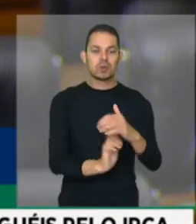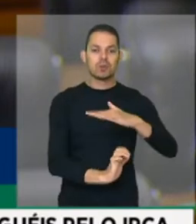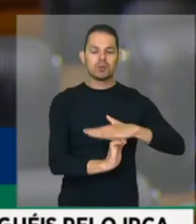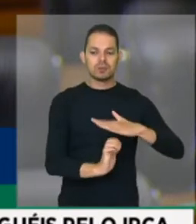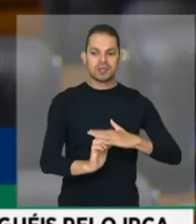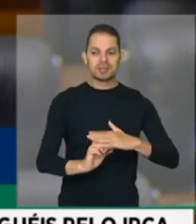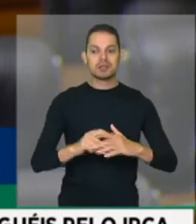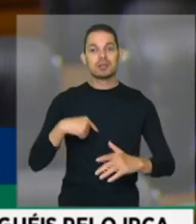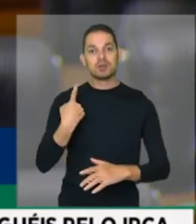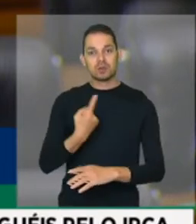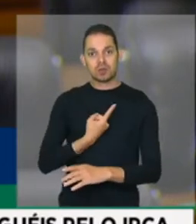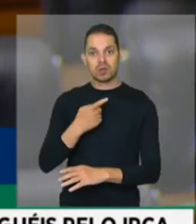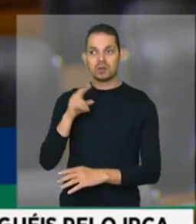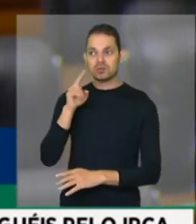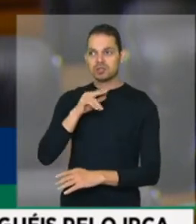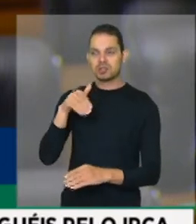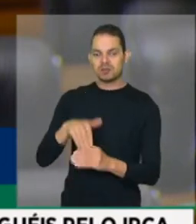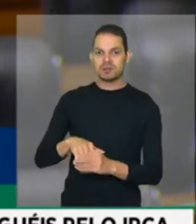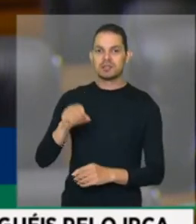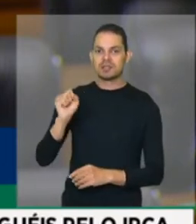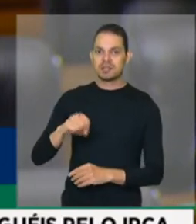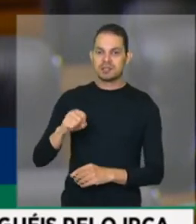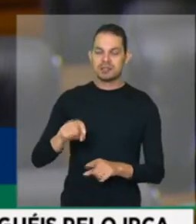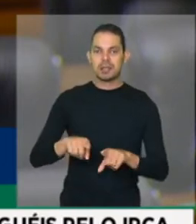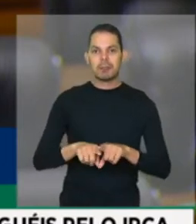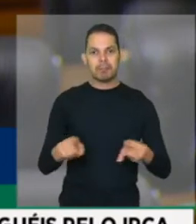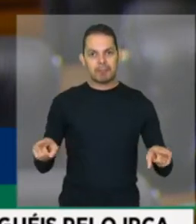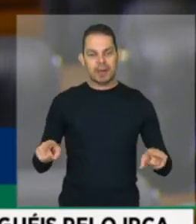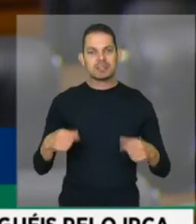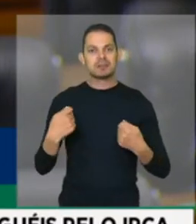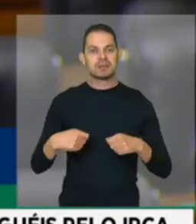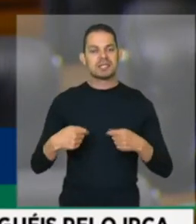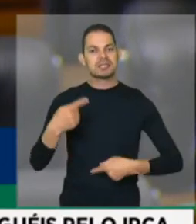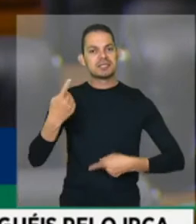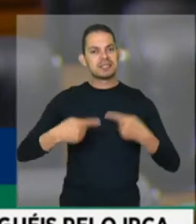VOTAMOS SIM É URGÊNCIA... A ESSE DEBATE... APROFUNDADO COM A SOCIEDADE NAS PRÓXIMAS...